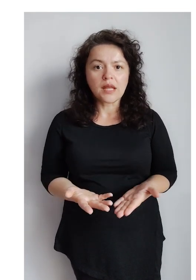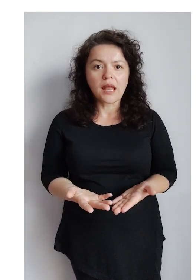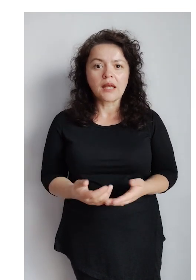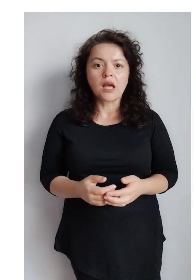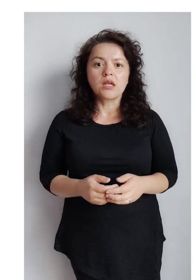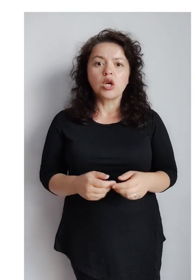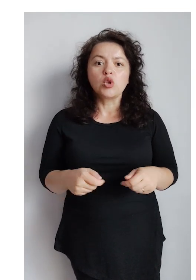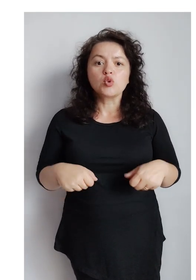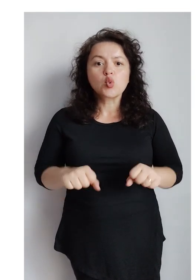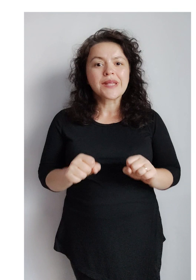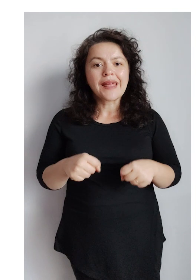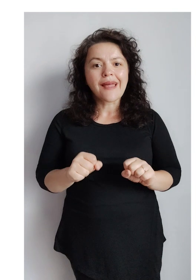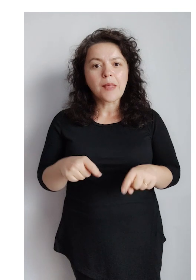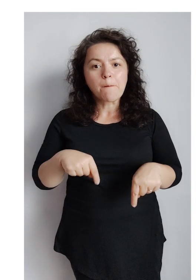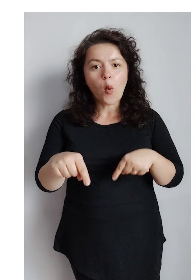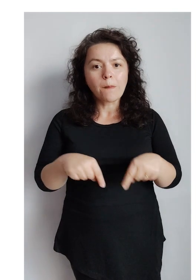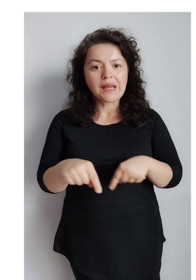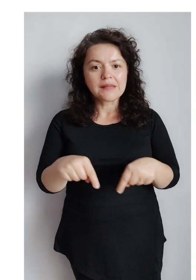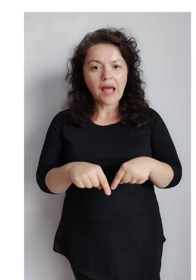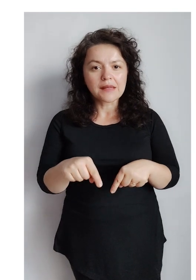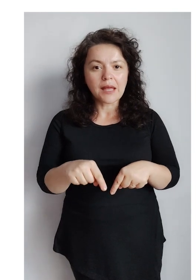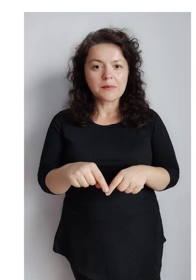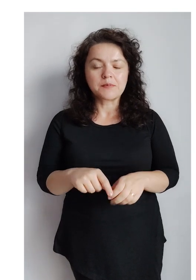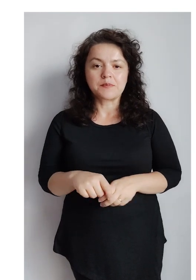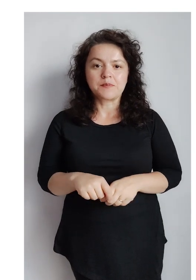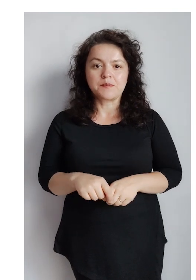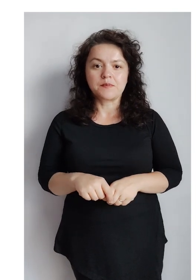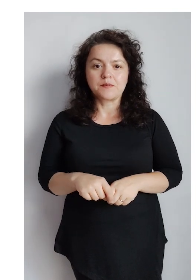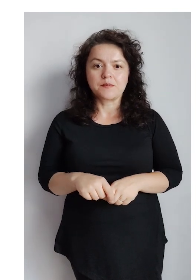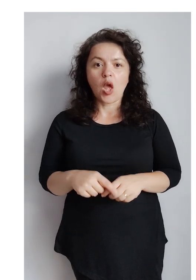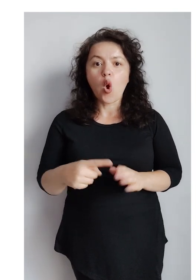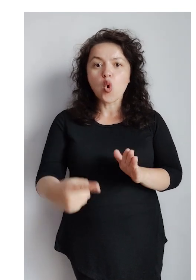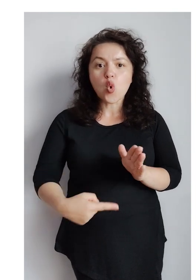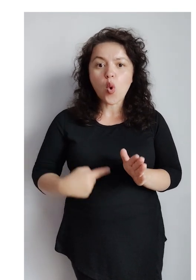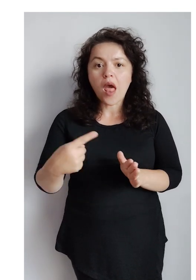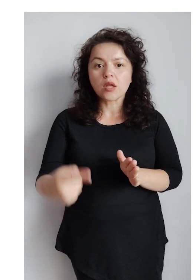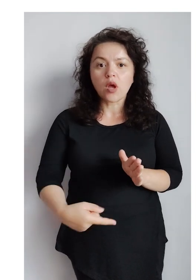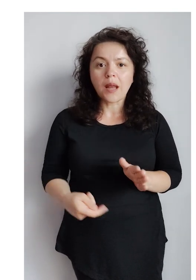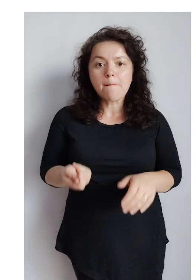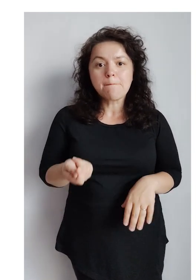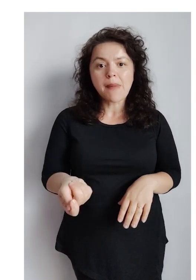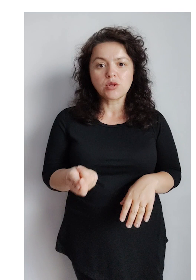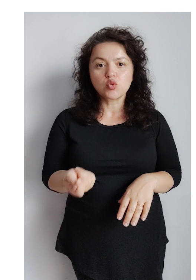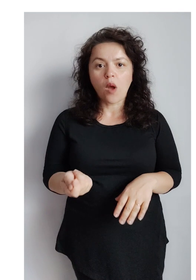Scutere de mobilitate Rulotoare, bastoane, etc.